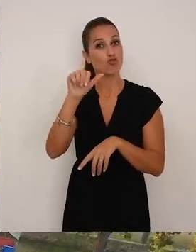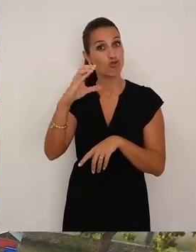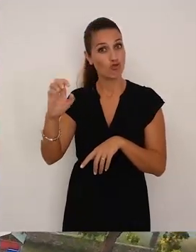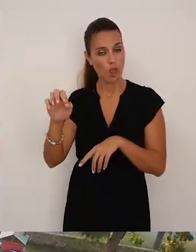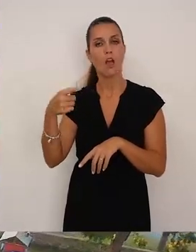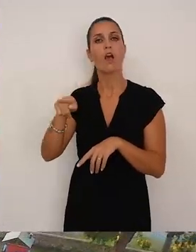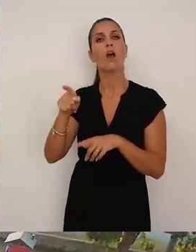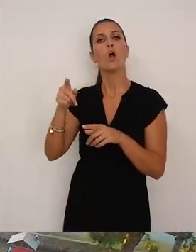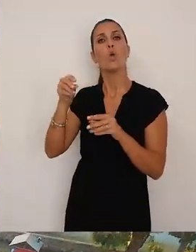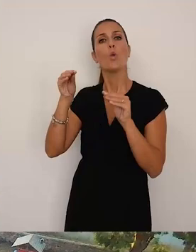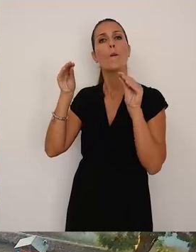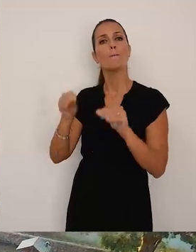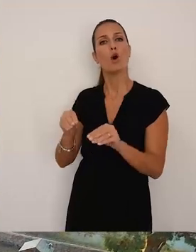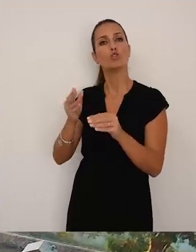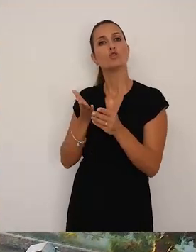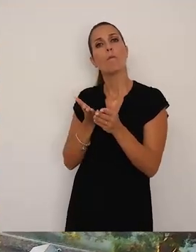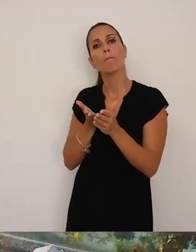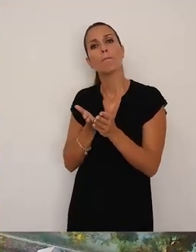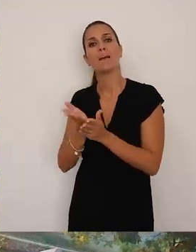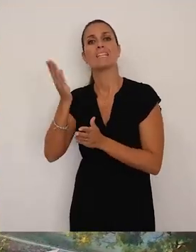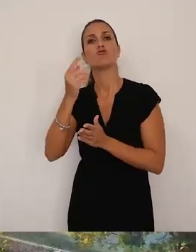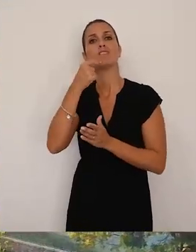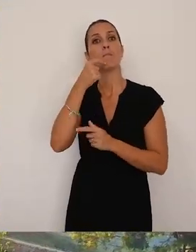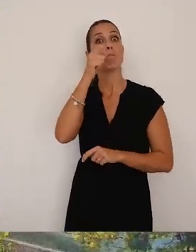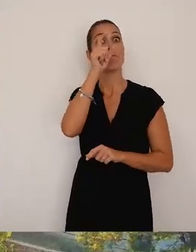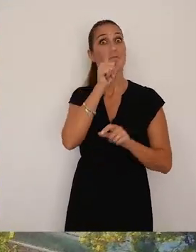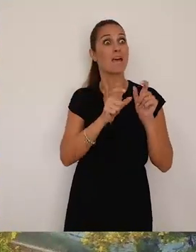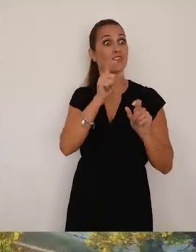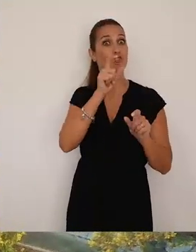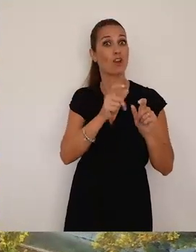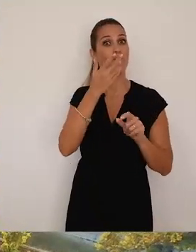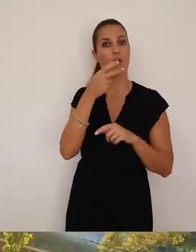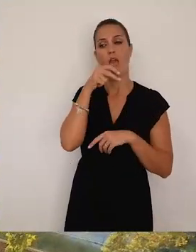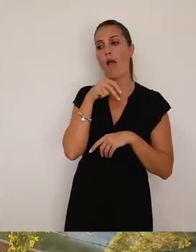per secoli ha rappresentato un luogo di passaggio per i pellegrini che dall’entroterra salentino